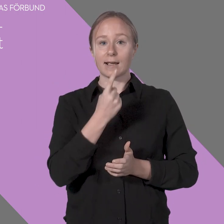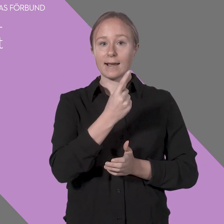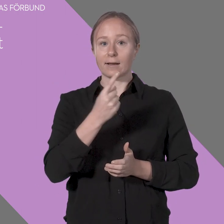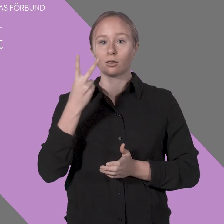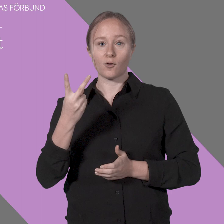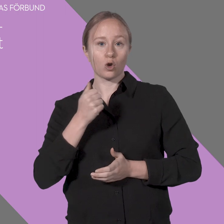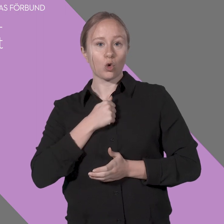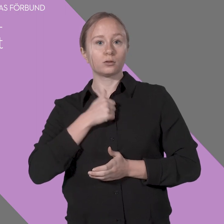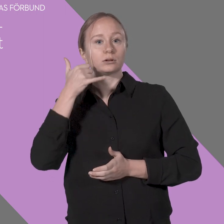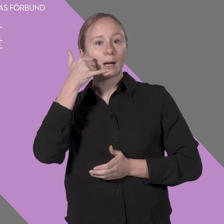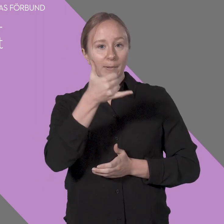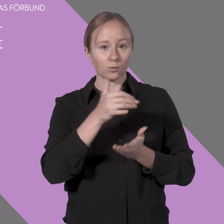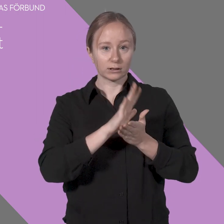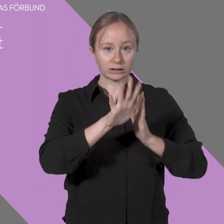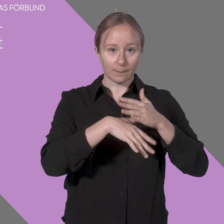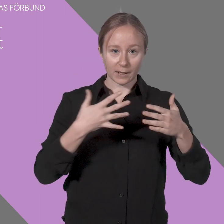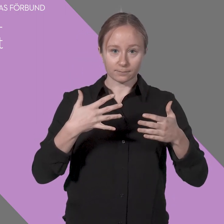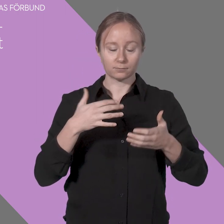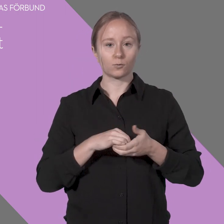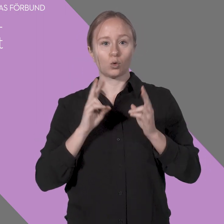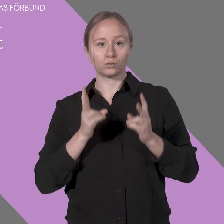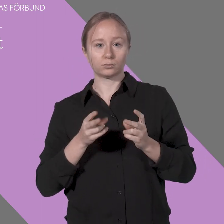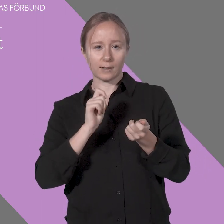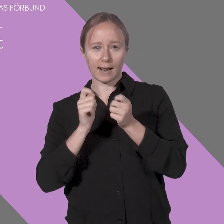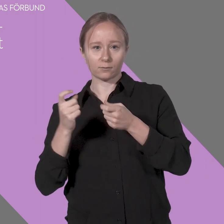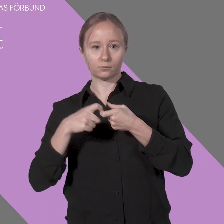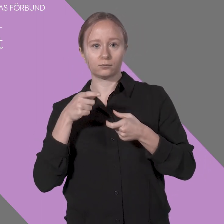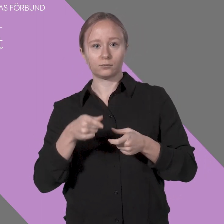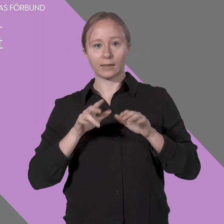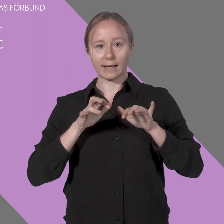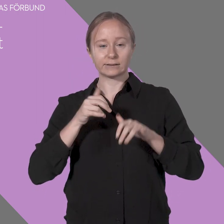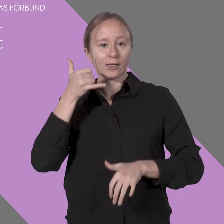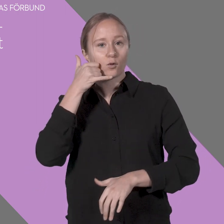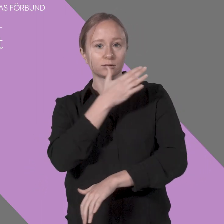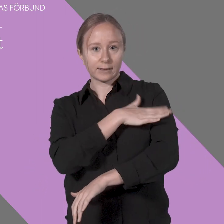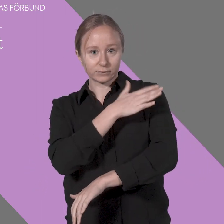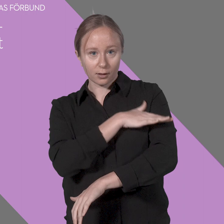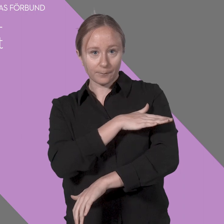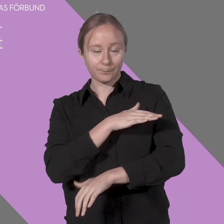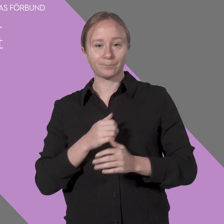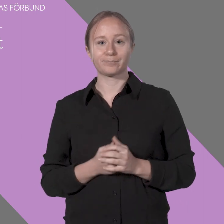112-nödsamtal på teckenspråk och ändringar i texttelefontjänsten.